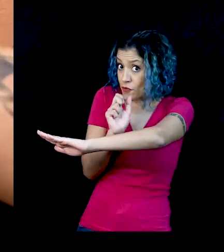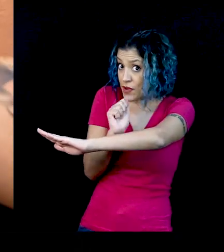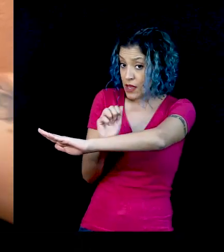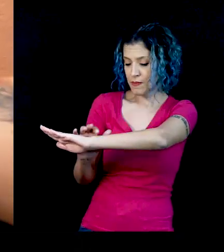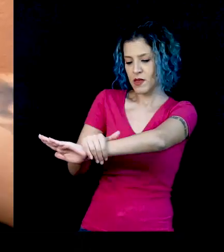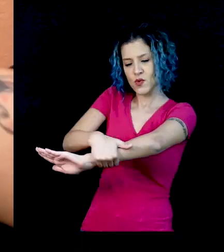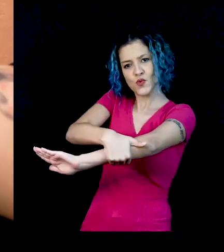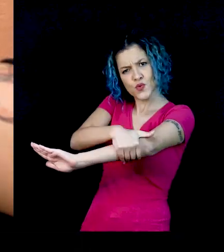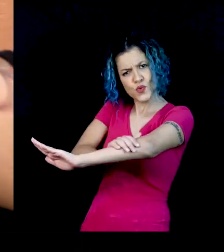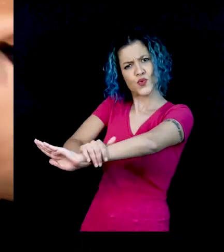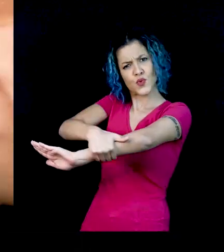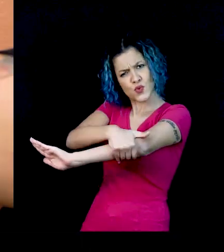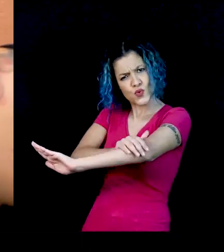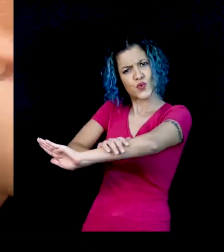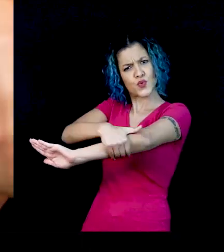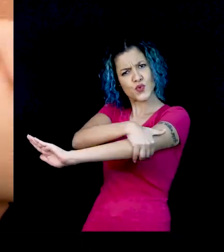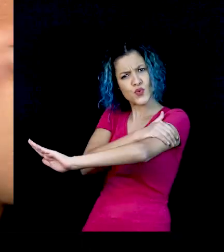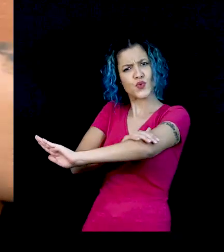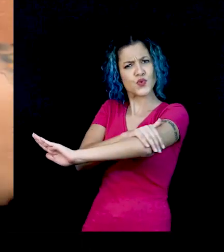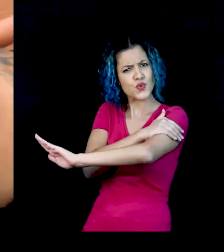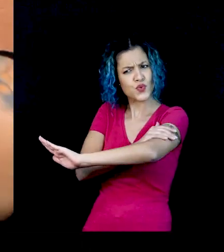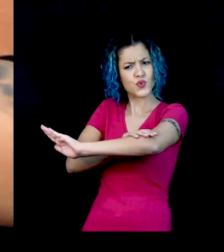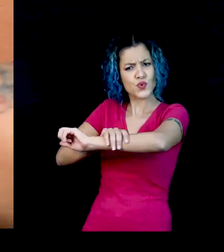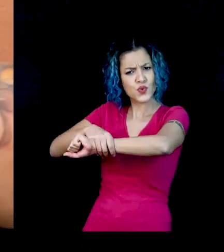Imagine que está friccionando bem.